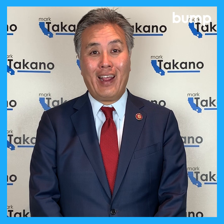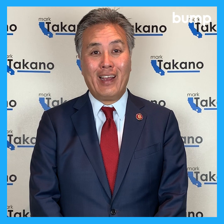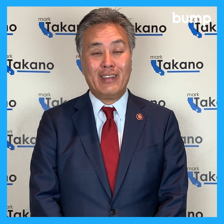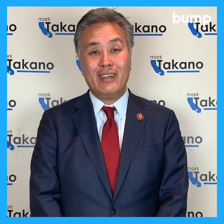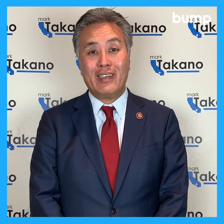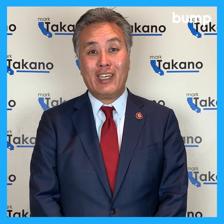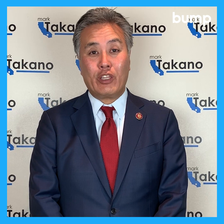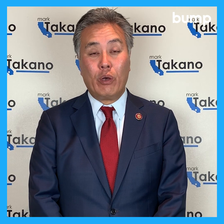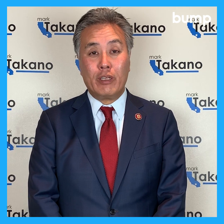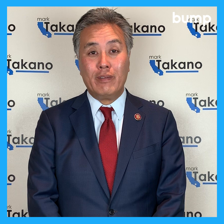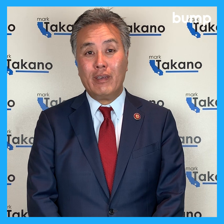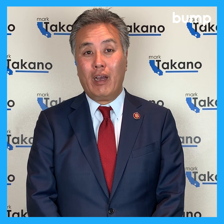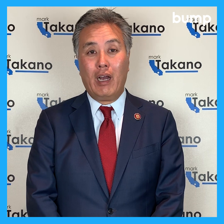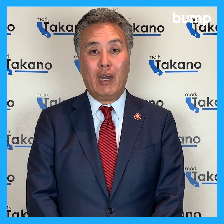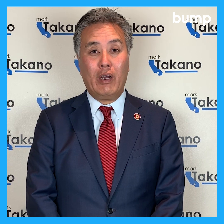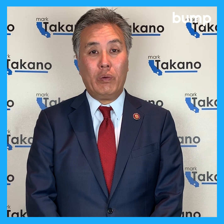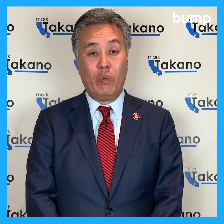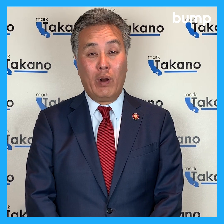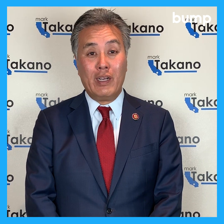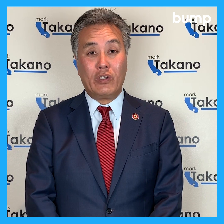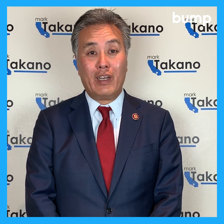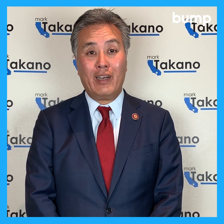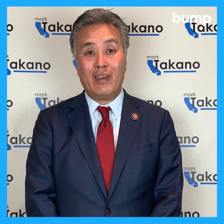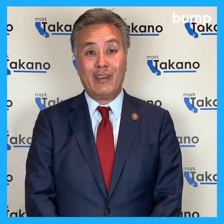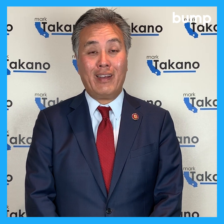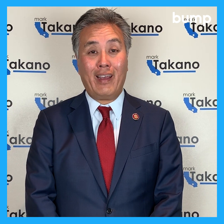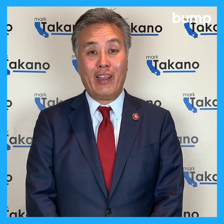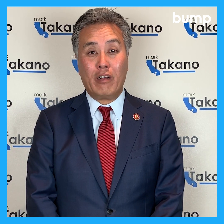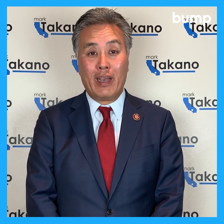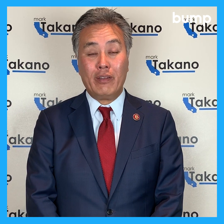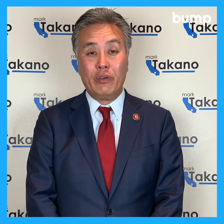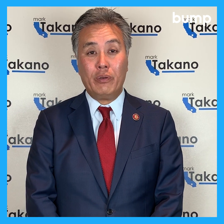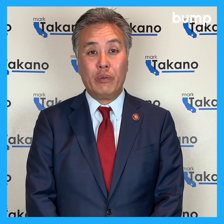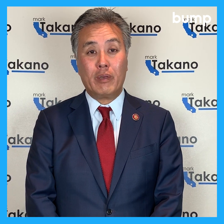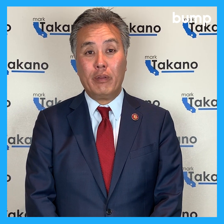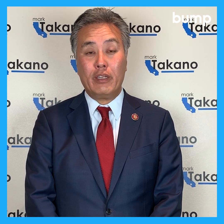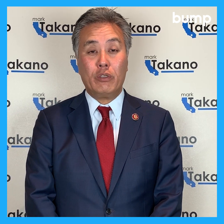...y Keith Nolan, es un joven que completó